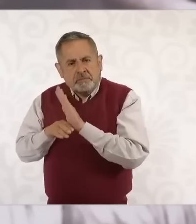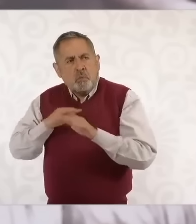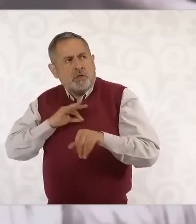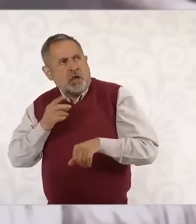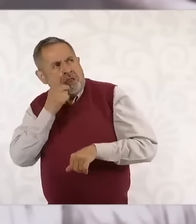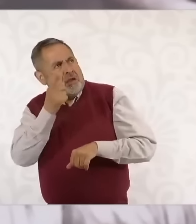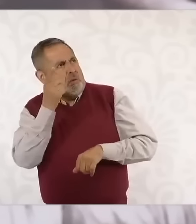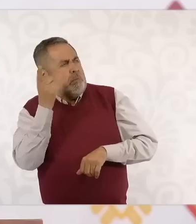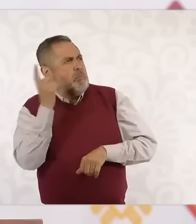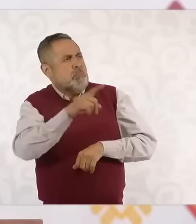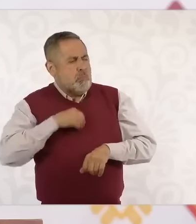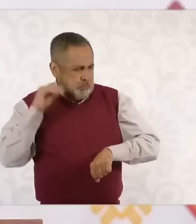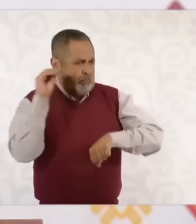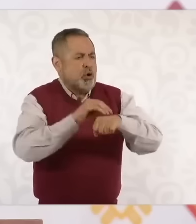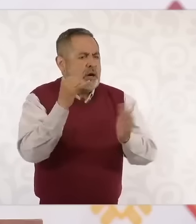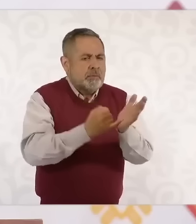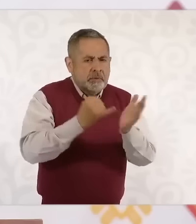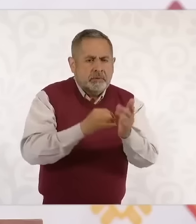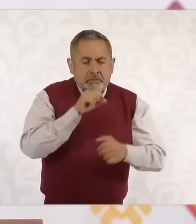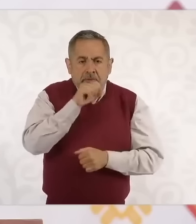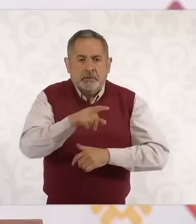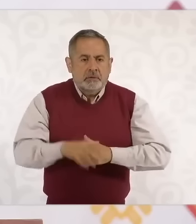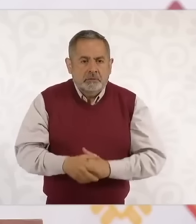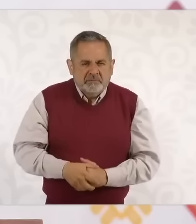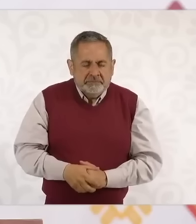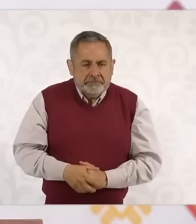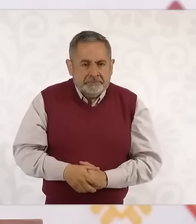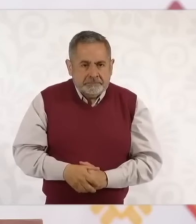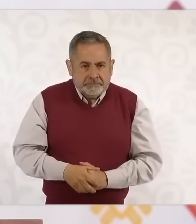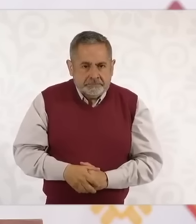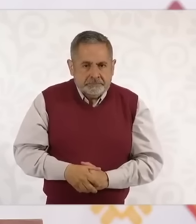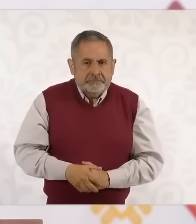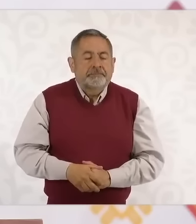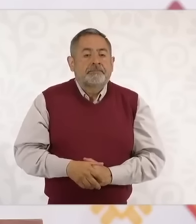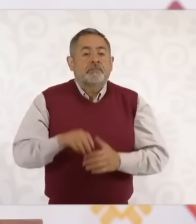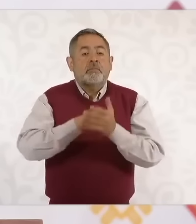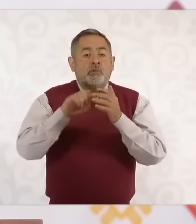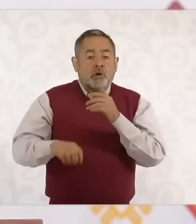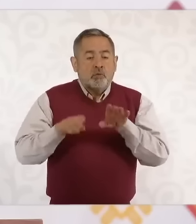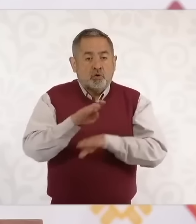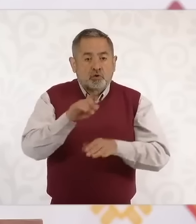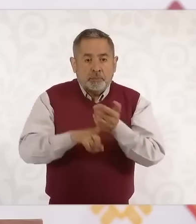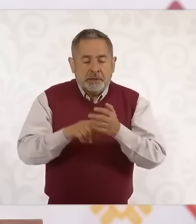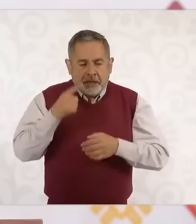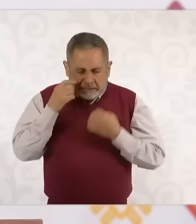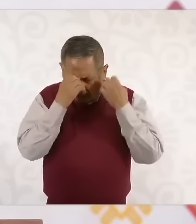Por ejemplo, un antidomping. Nosotros acabamos de iniciar el antidomping respecto a manzana,